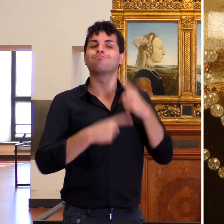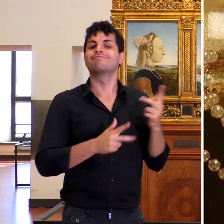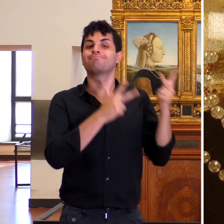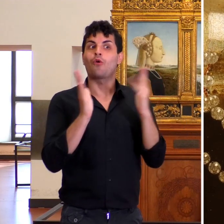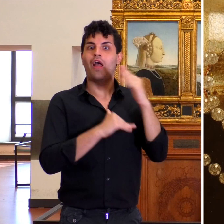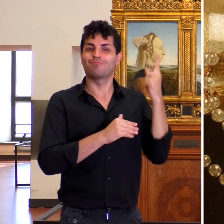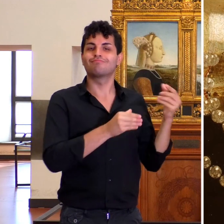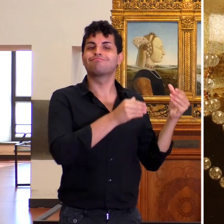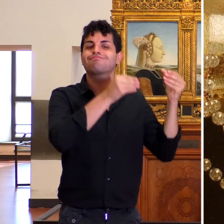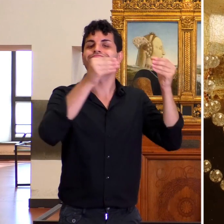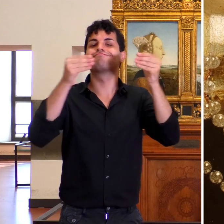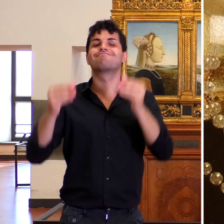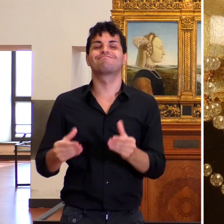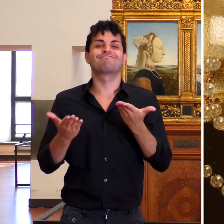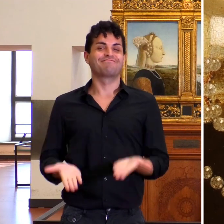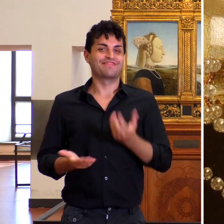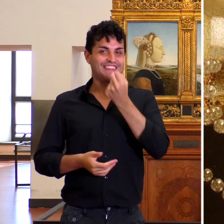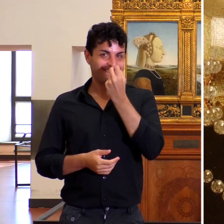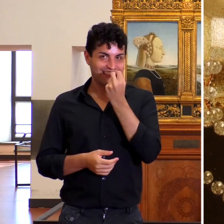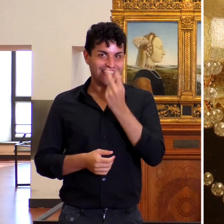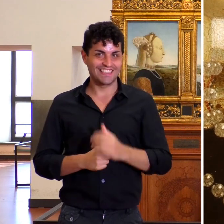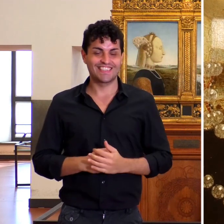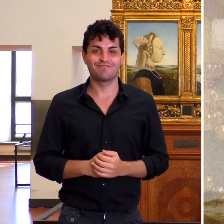In questo modo il quadro arrivò a Firenze.